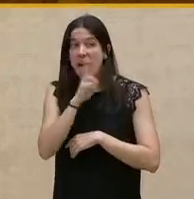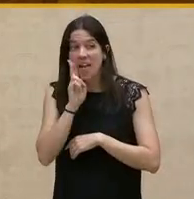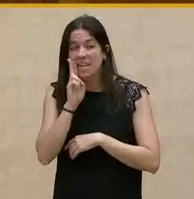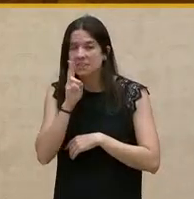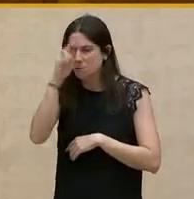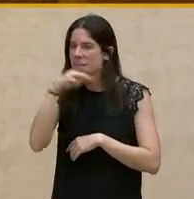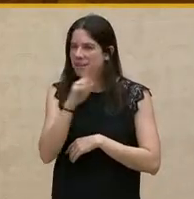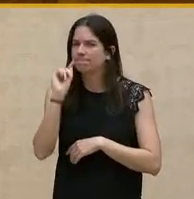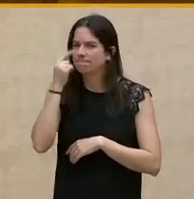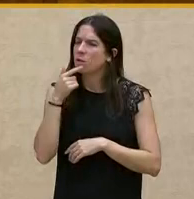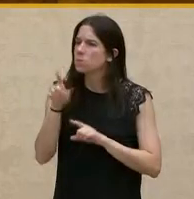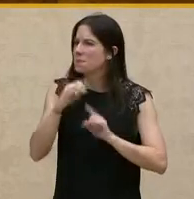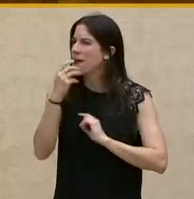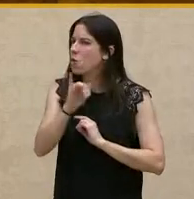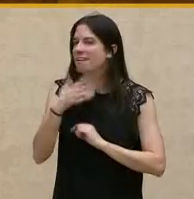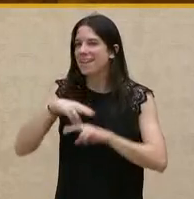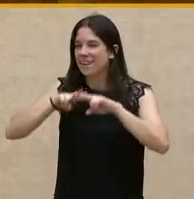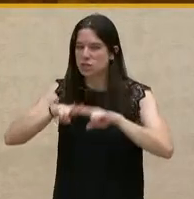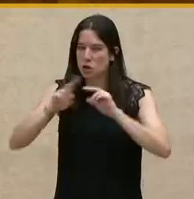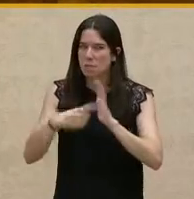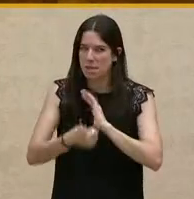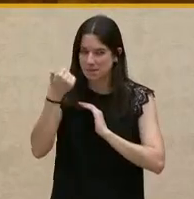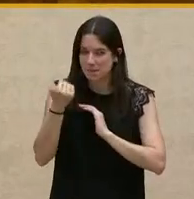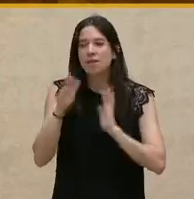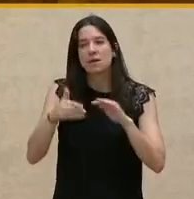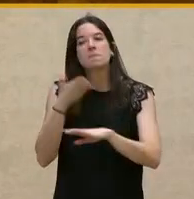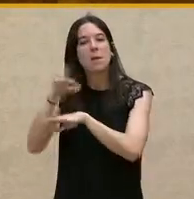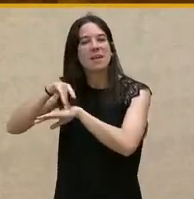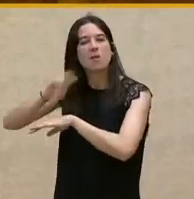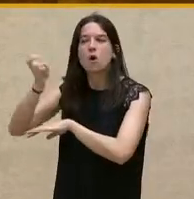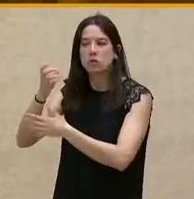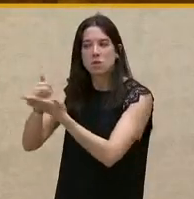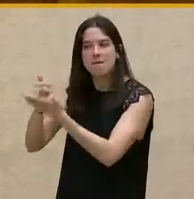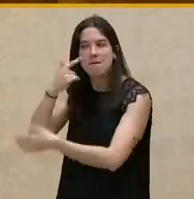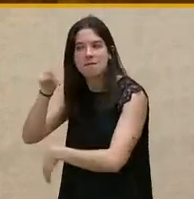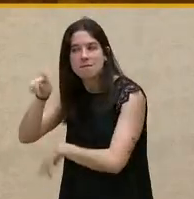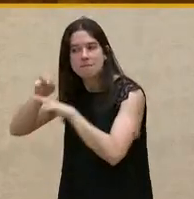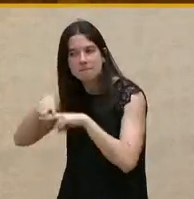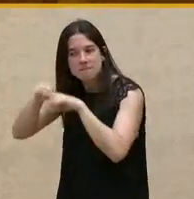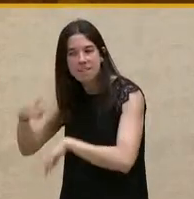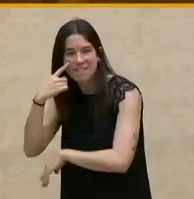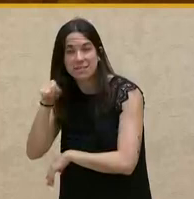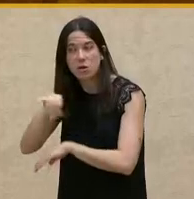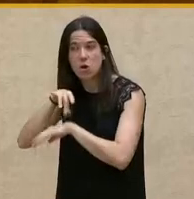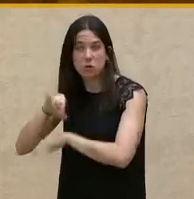hacer una revisión más completa. Que querían hacer una prueba. Allí en el hospital me hicieron